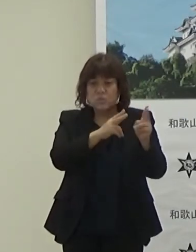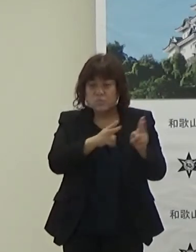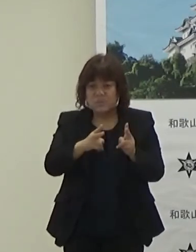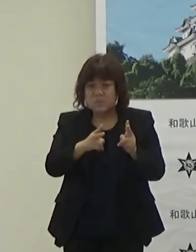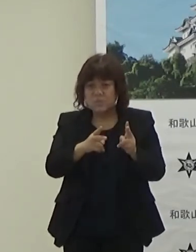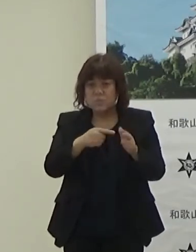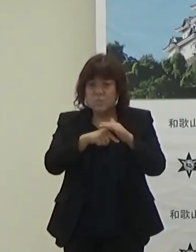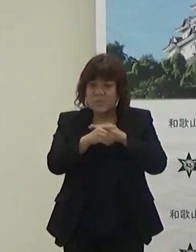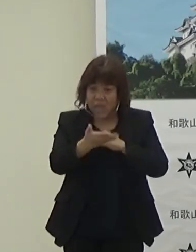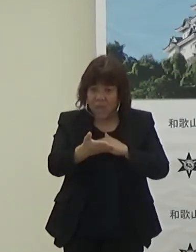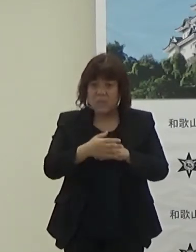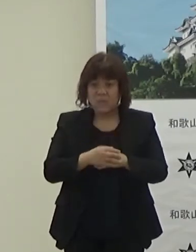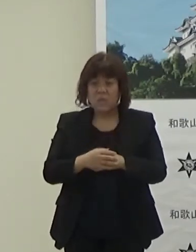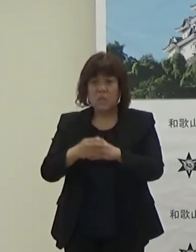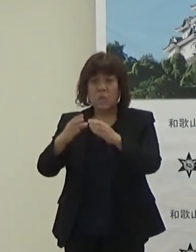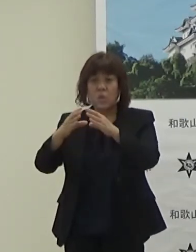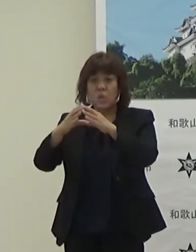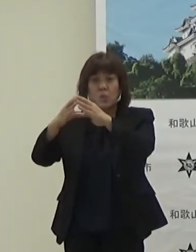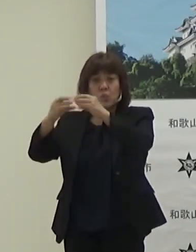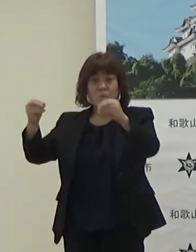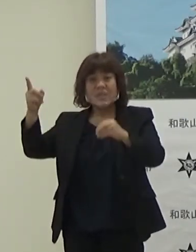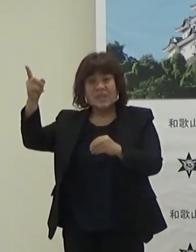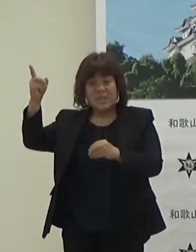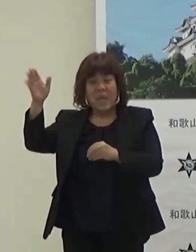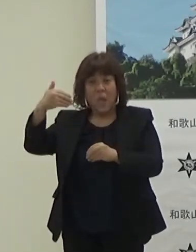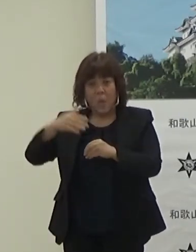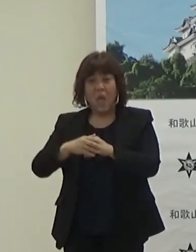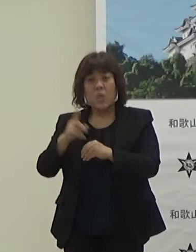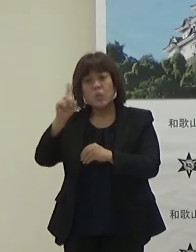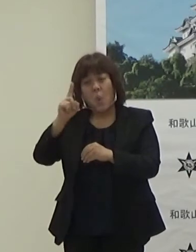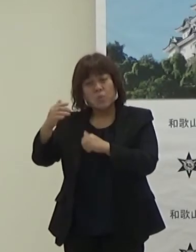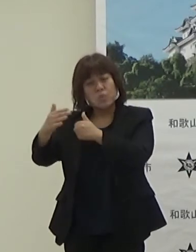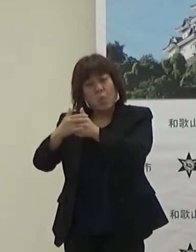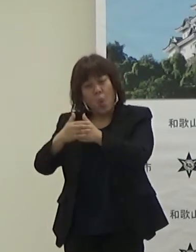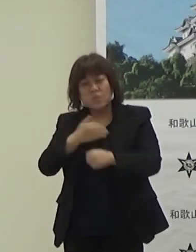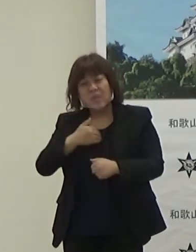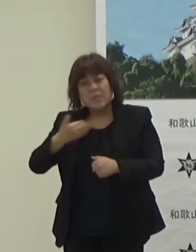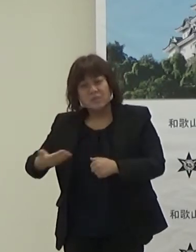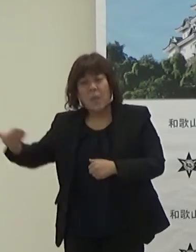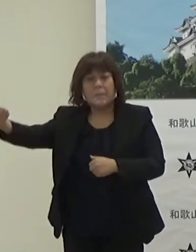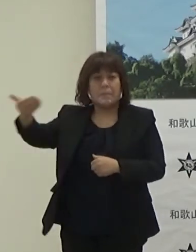法務省からはですね、どういう協力ができますかっていうのがあって、和歌山市としては